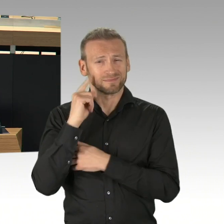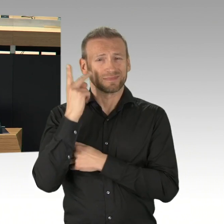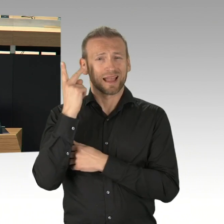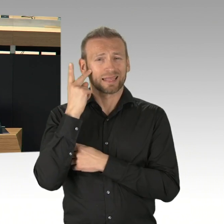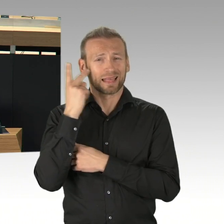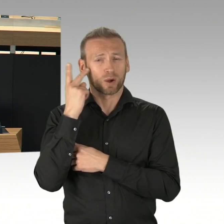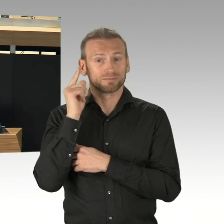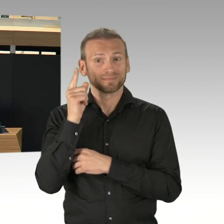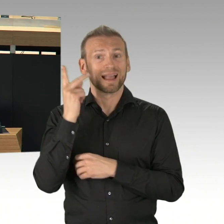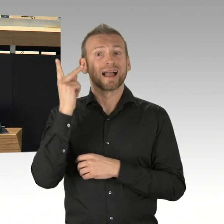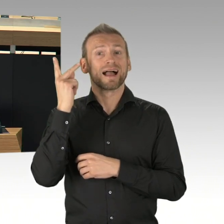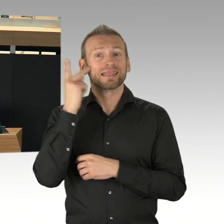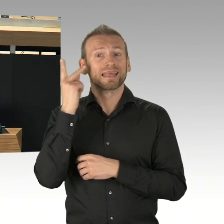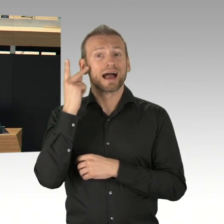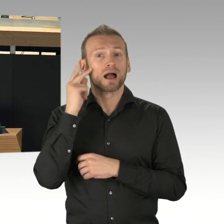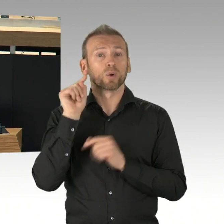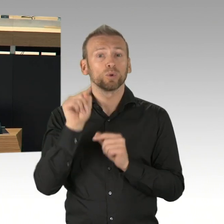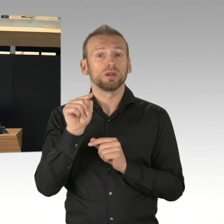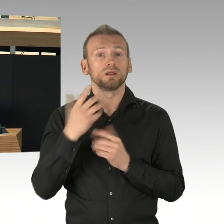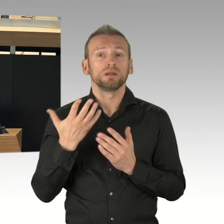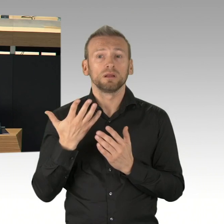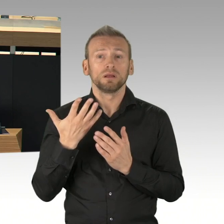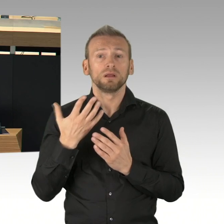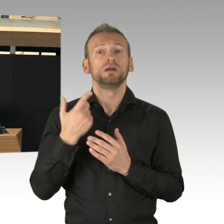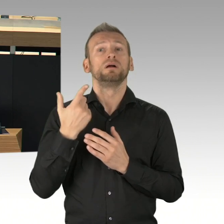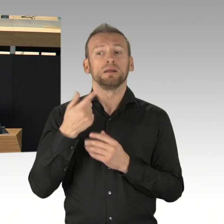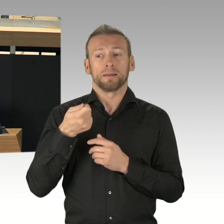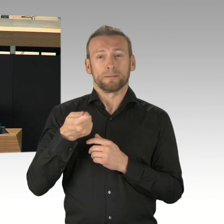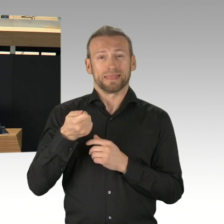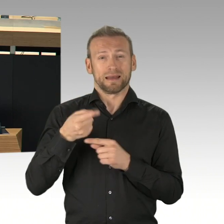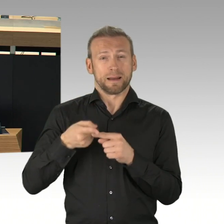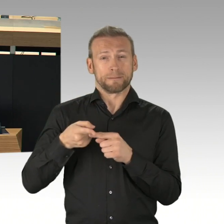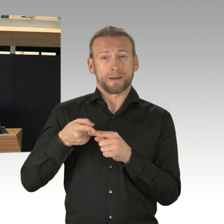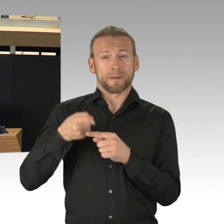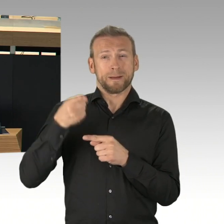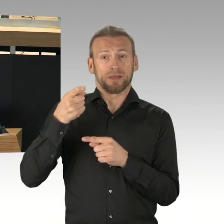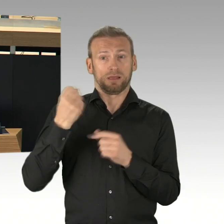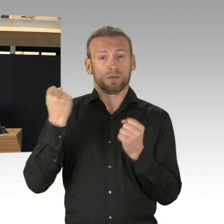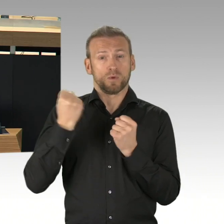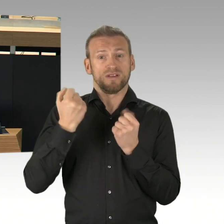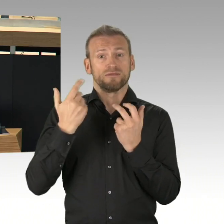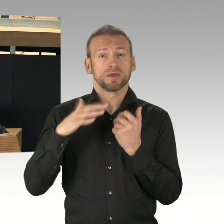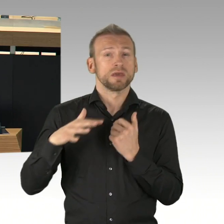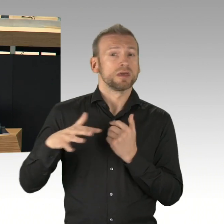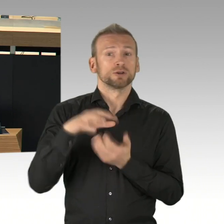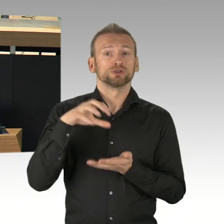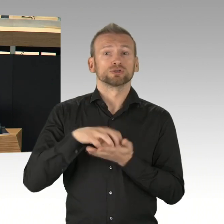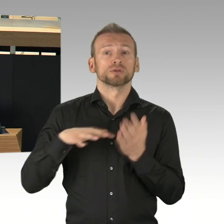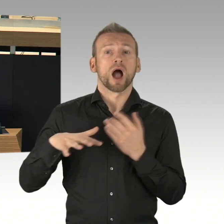dass die Briefkästen in der Stadt gefüllt waren mit Mietsteigerungen. Das geht zurück auf die Debatte, die Sie hier führen. Und Sie haben ...